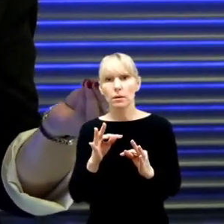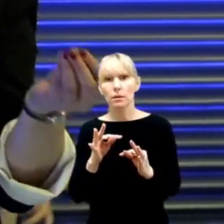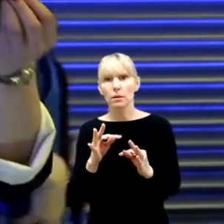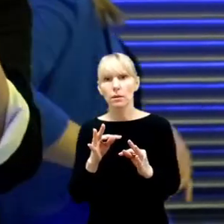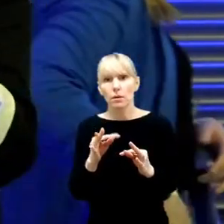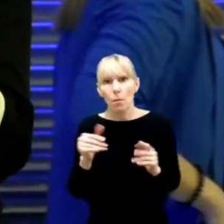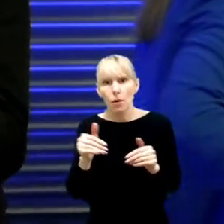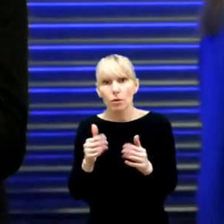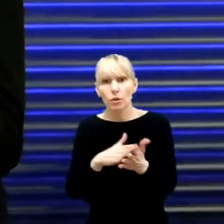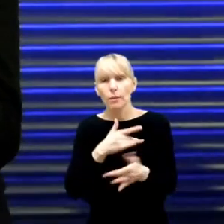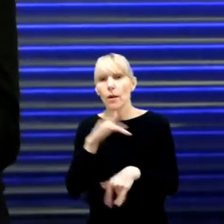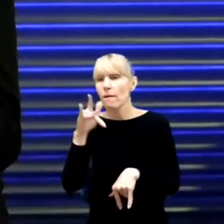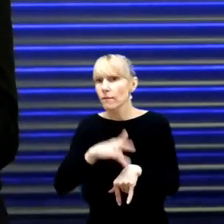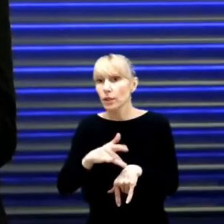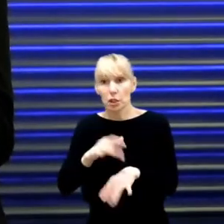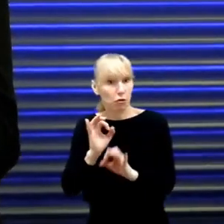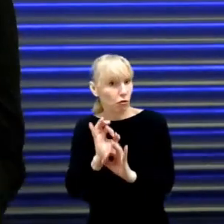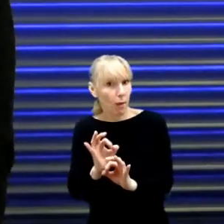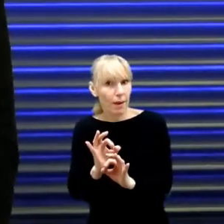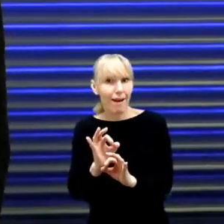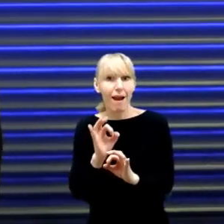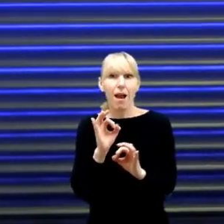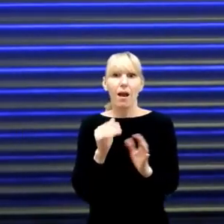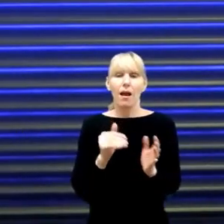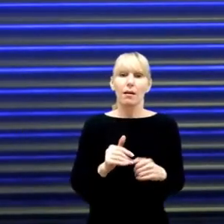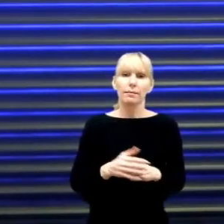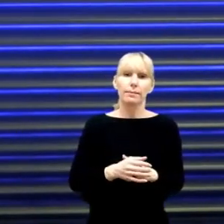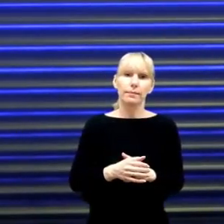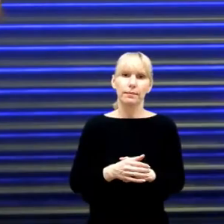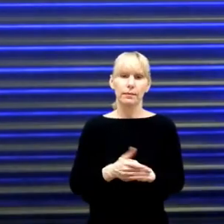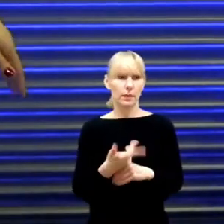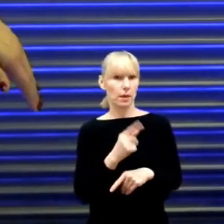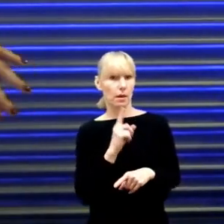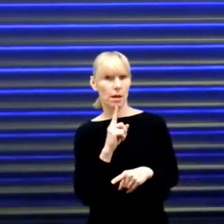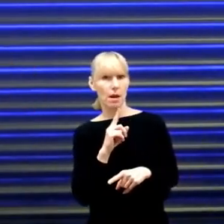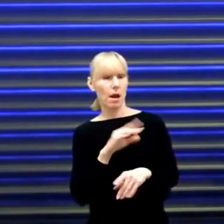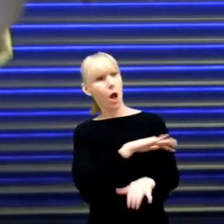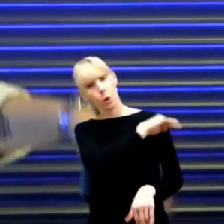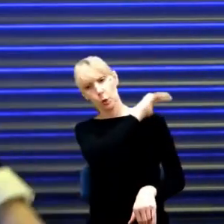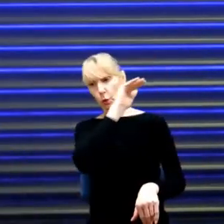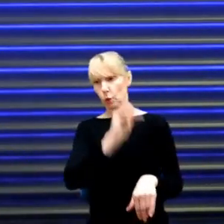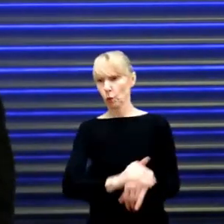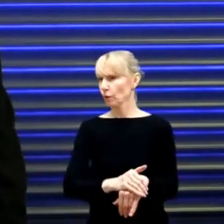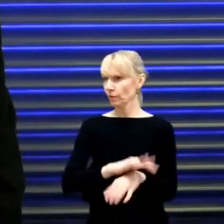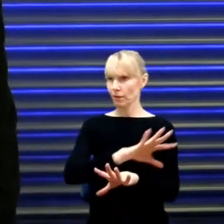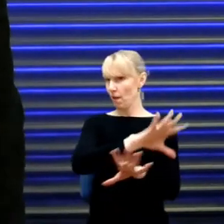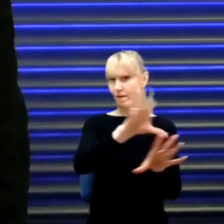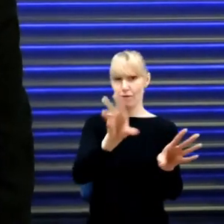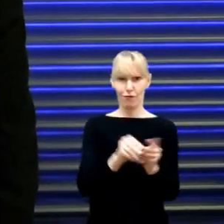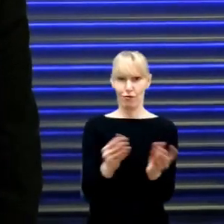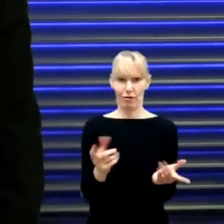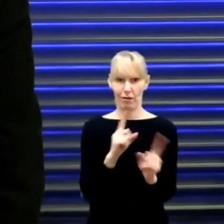ale wszyscy je robią pod tytułem, no zgódźmy się na wszystko, to może ktoś się załapie.